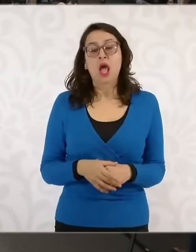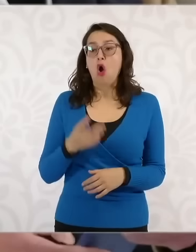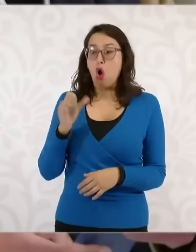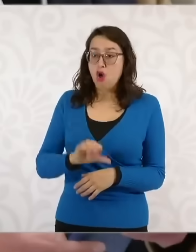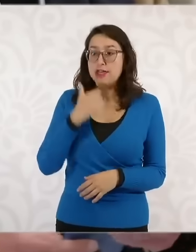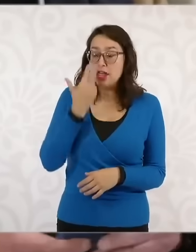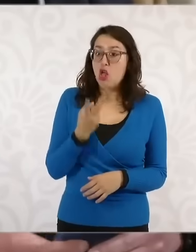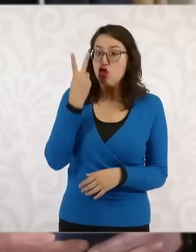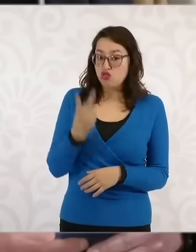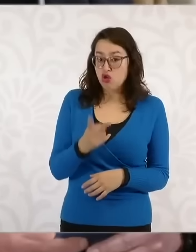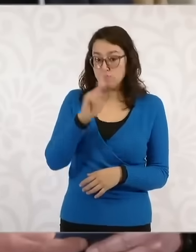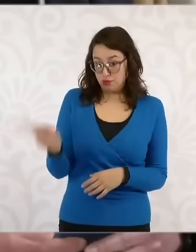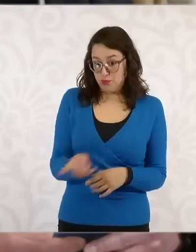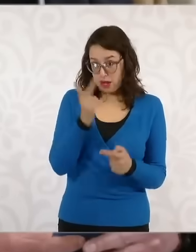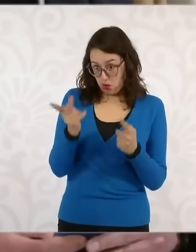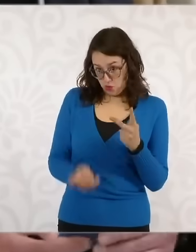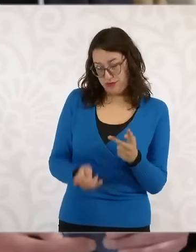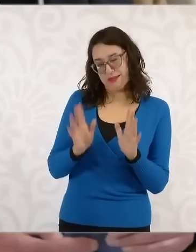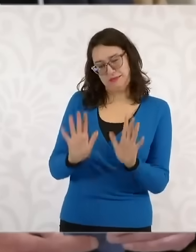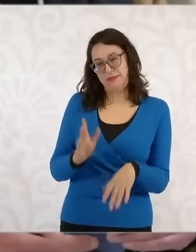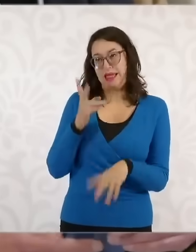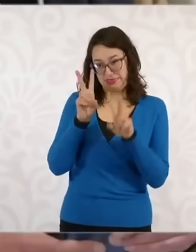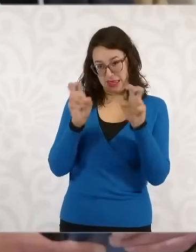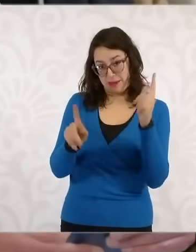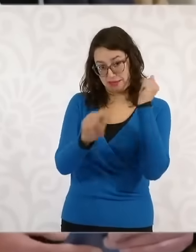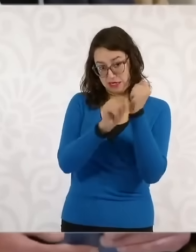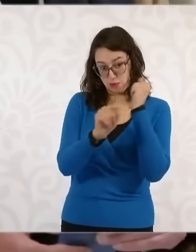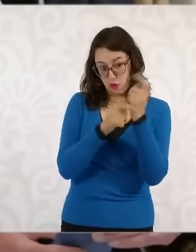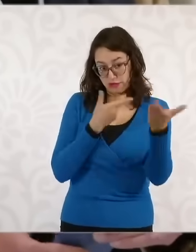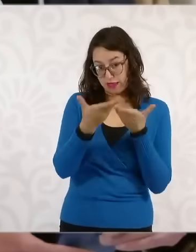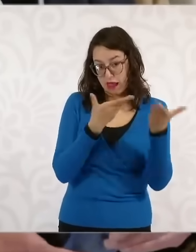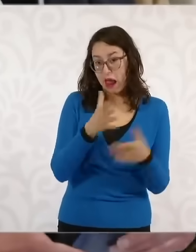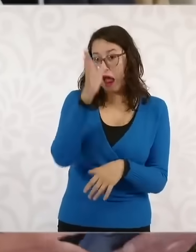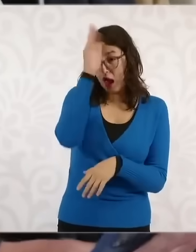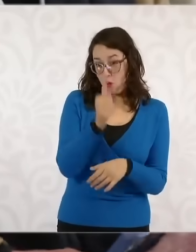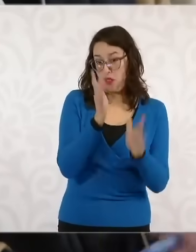se llegó a una negociación con los transportistas. Eh, si nos eh las secretaria de Gobernación si